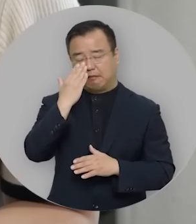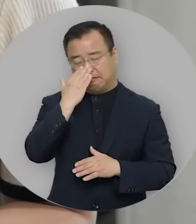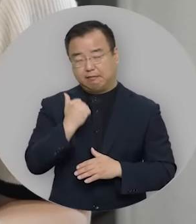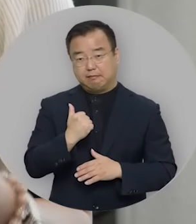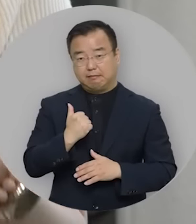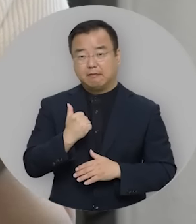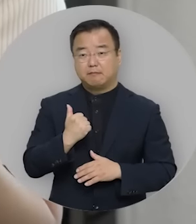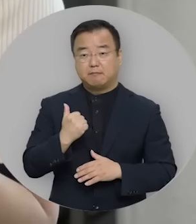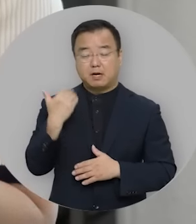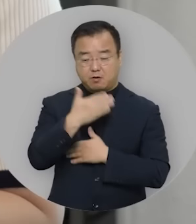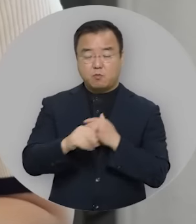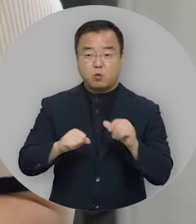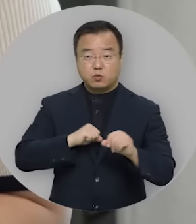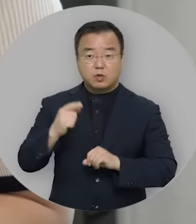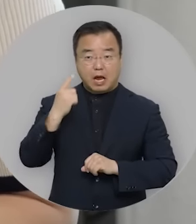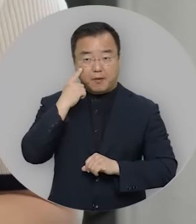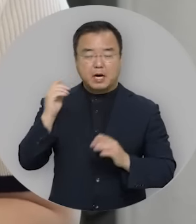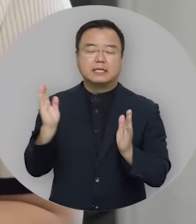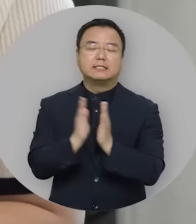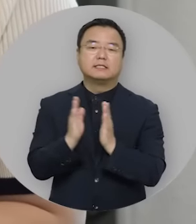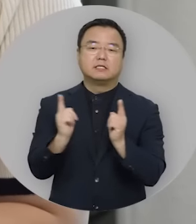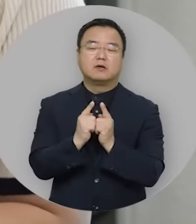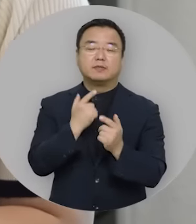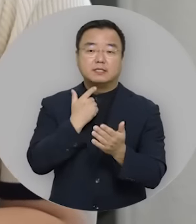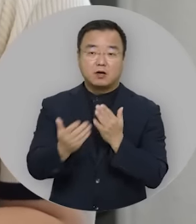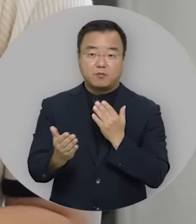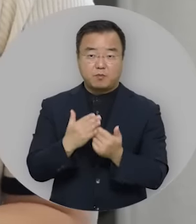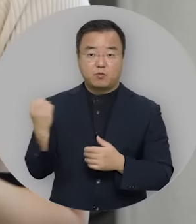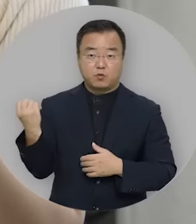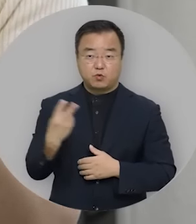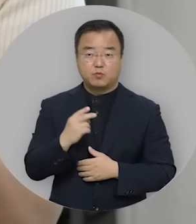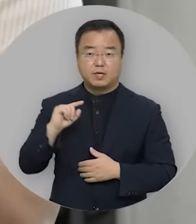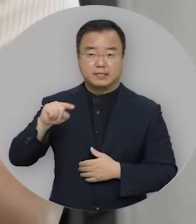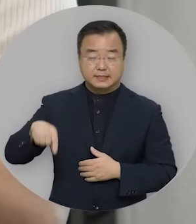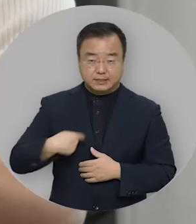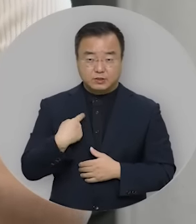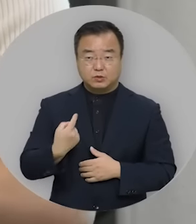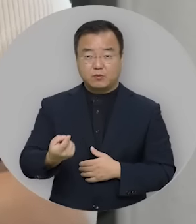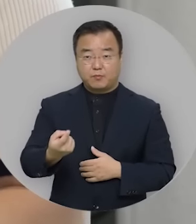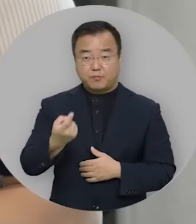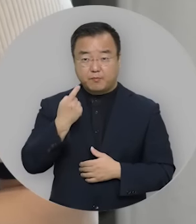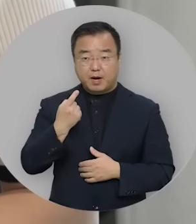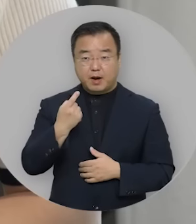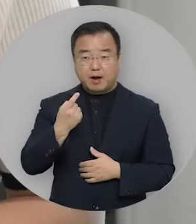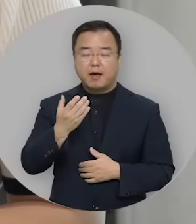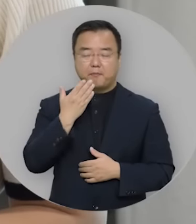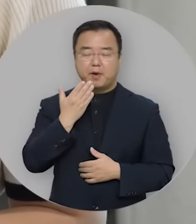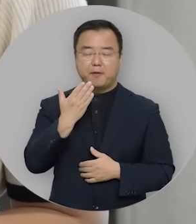아무래도 실제 몸을 움직이고 직접 체험하고 자기가 스스로 배움의 마음이 생겨서 하는 수업이라서